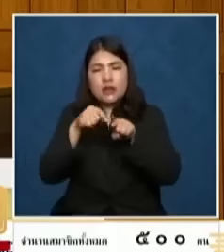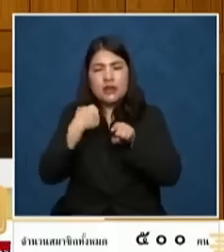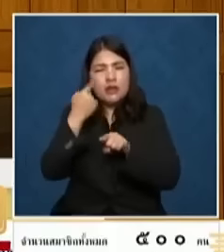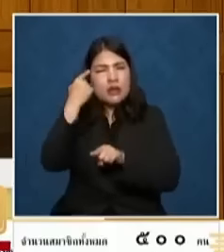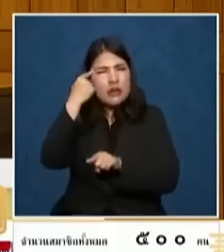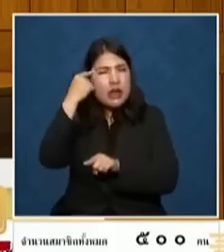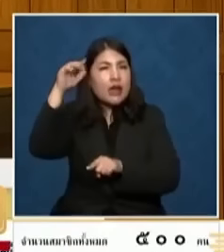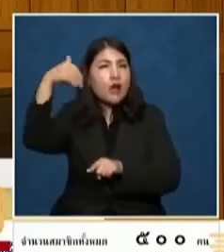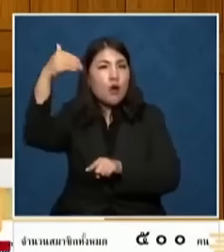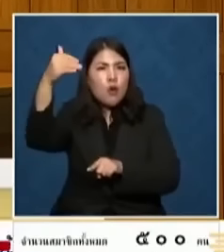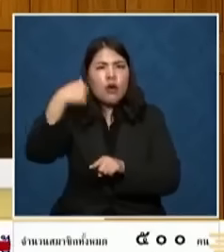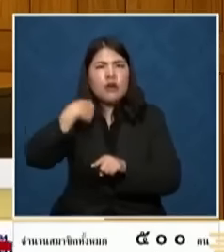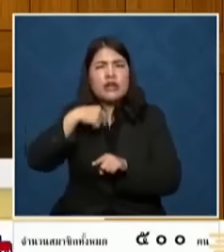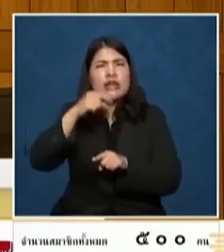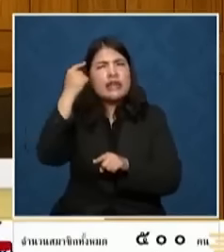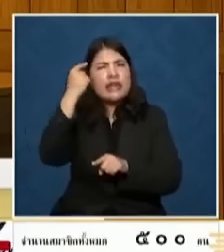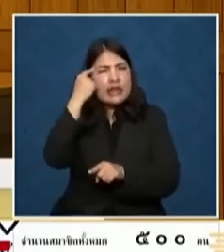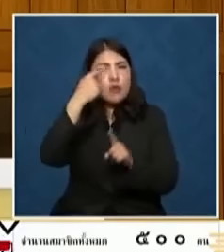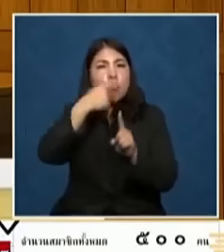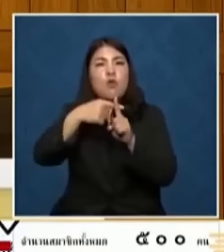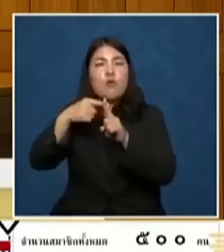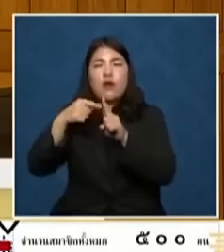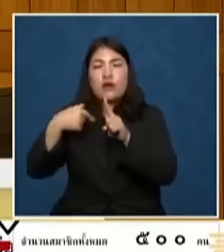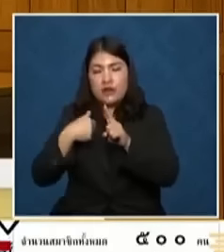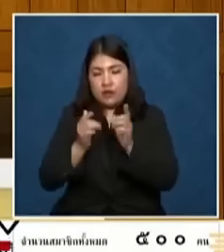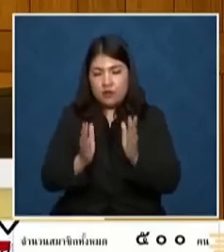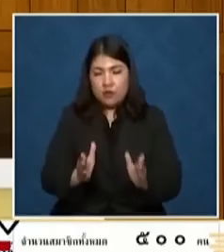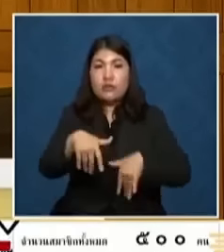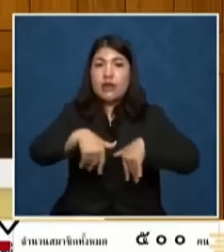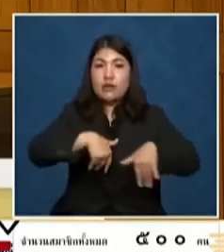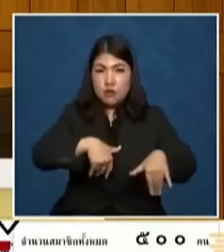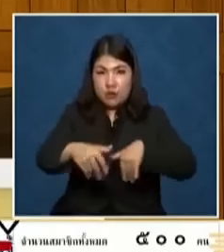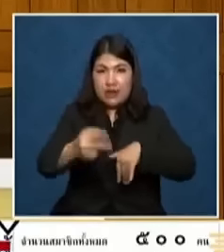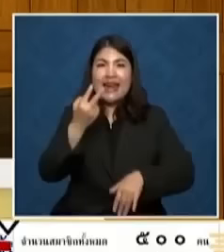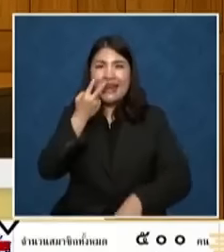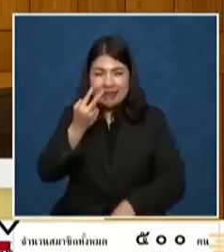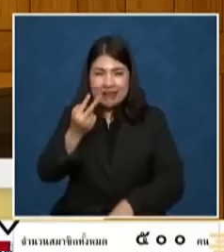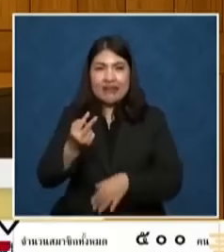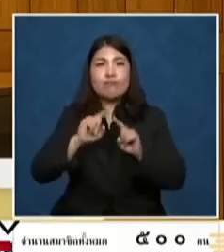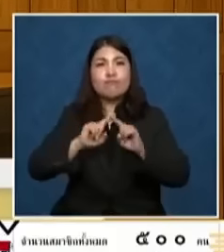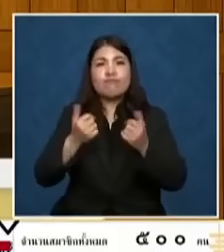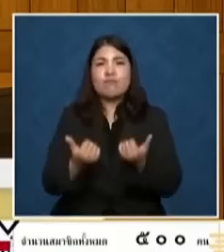โทษทำกันตั้งแต่สมัยรัฐบาลประยุทธ์แล้ว รัฐบาลเพื่อไทยในคอกนักโทษทักษิณไม่